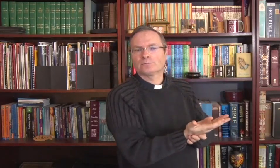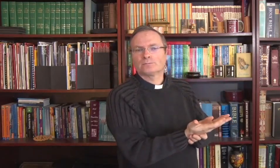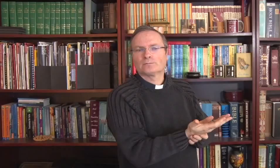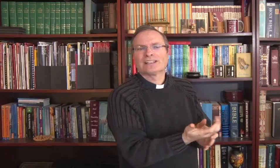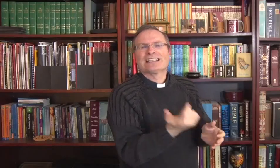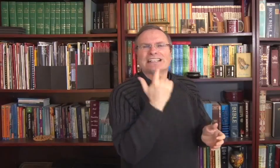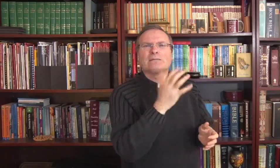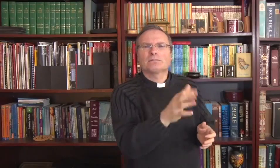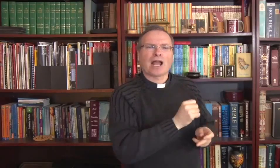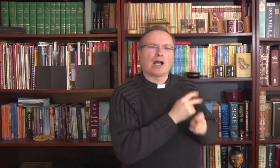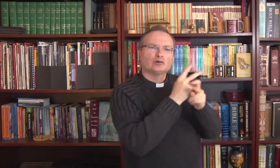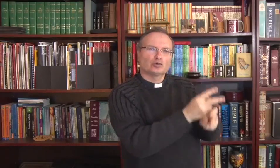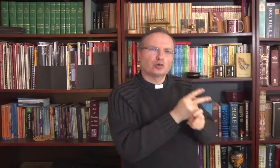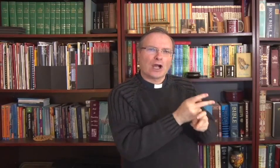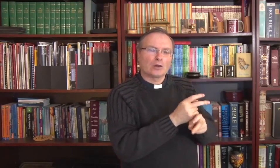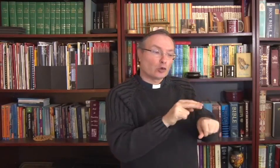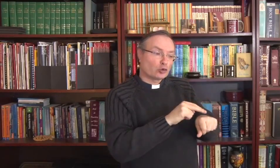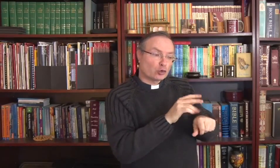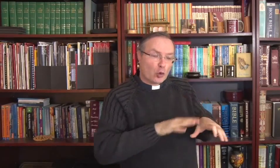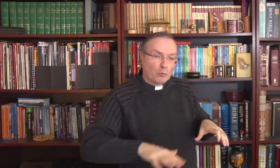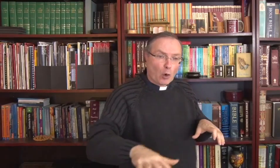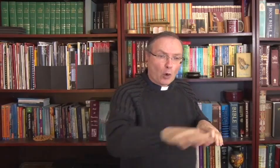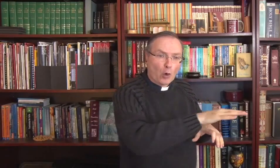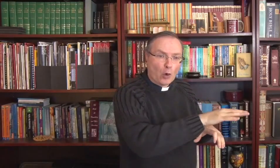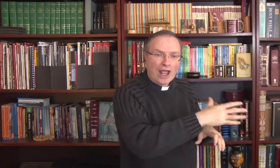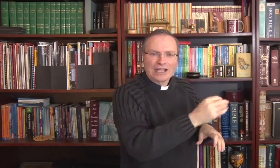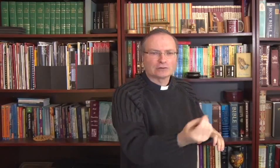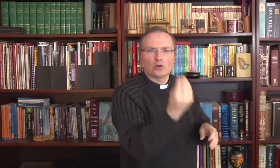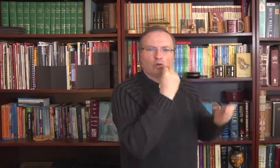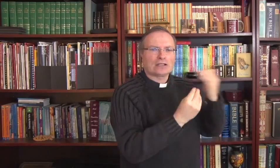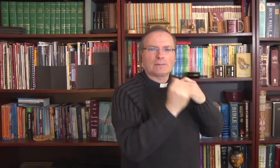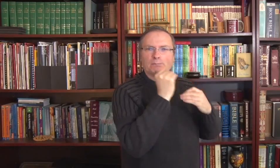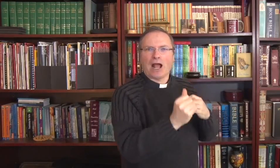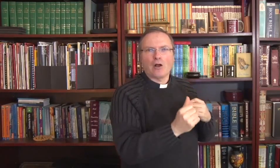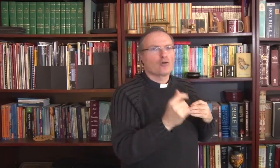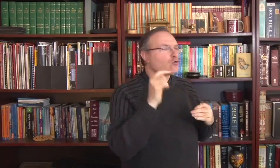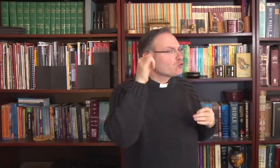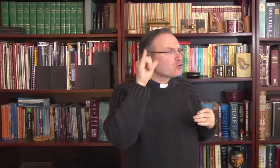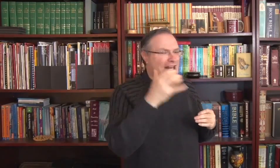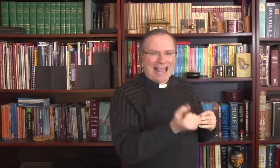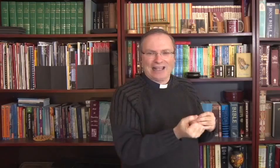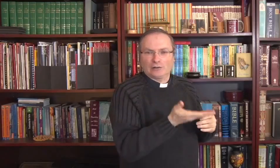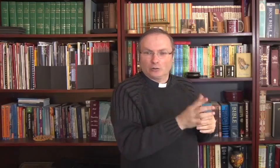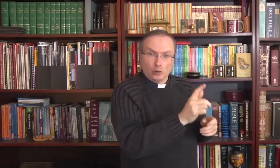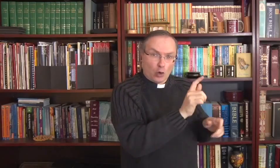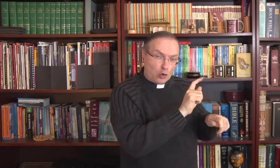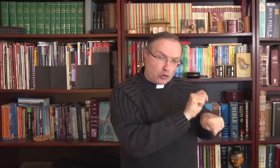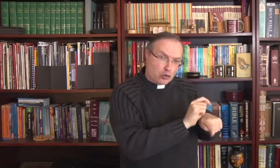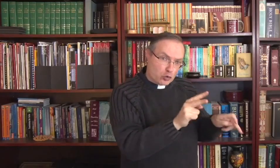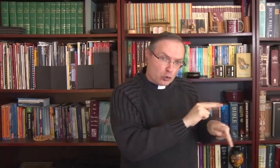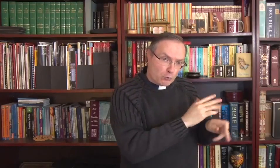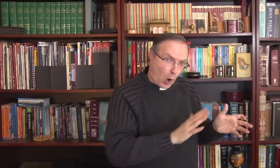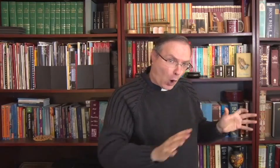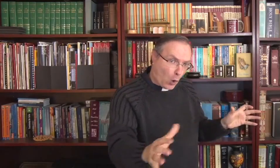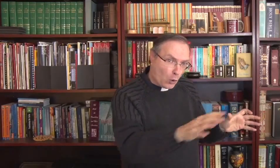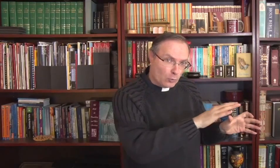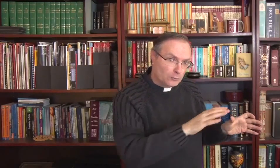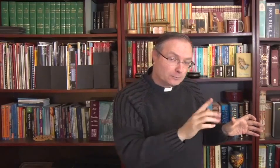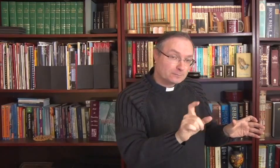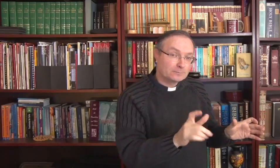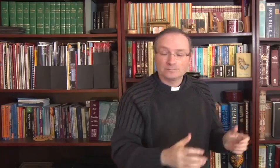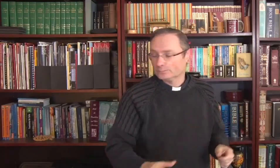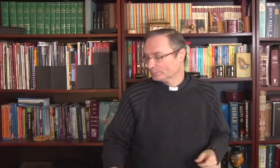Qui prend soin d’un troupeau et ne se nourrit pas du lait du troupeau?